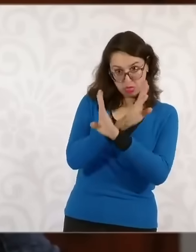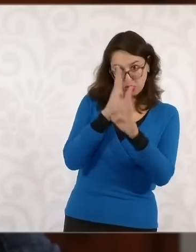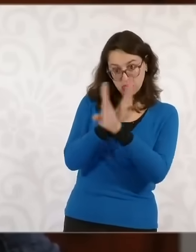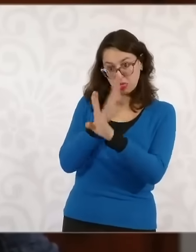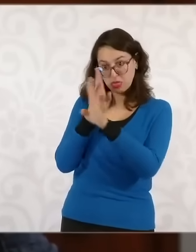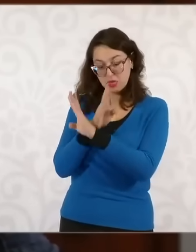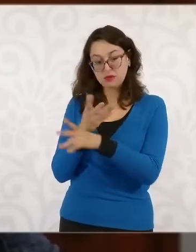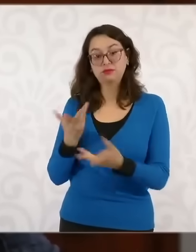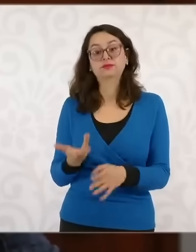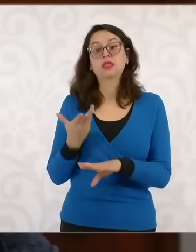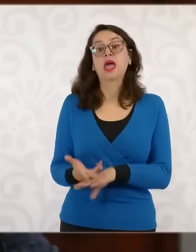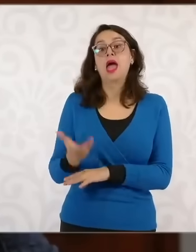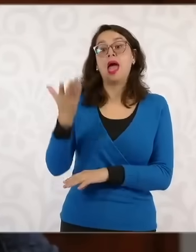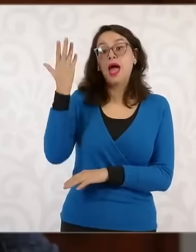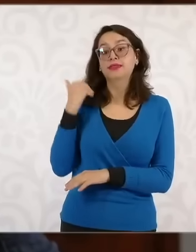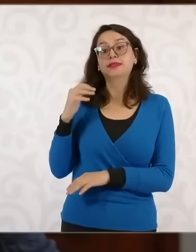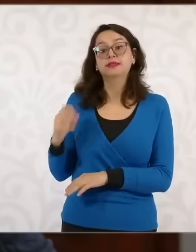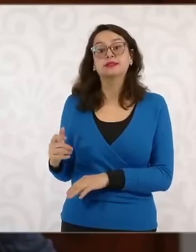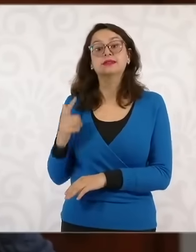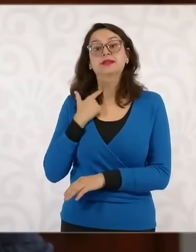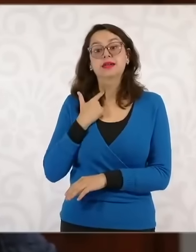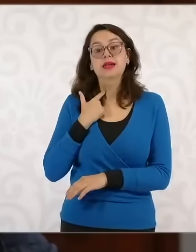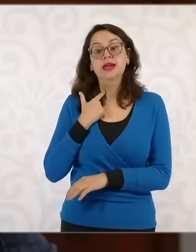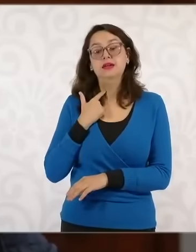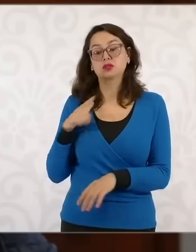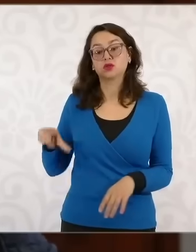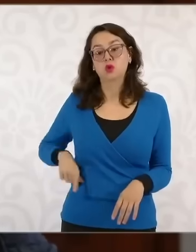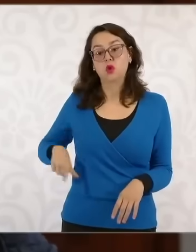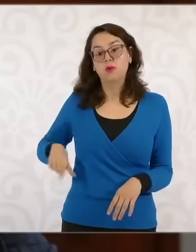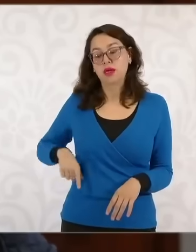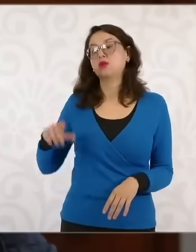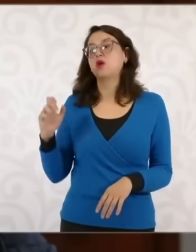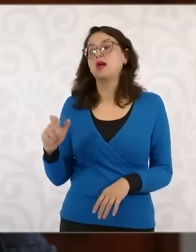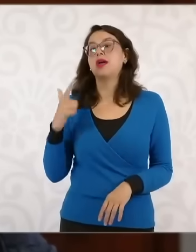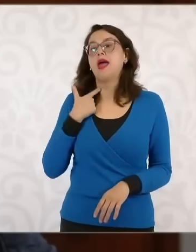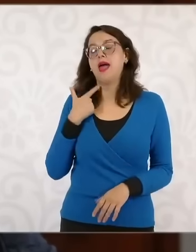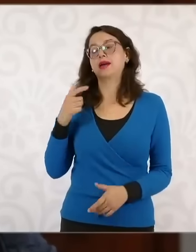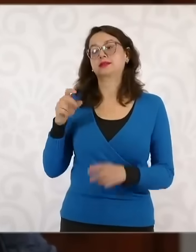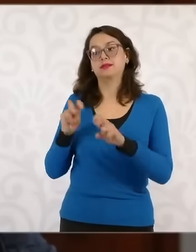perdón, exoficial mayor de lo que fue entonces la Procuraduría General de la República, de